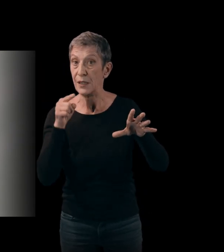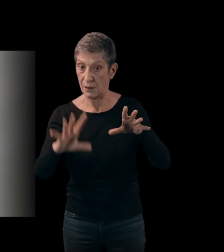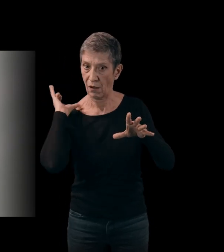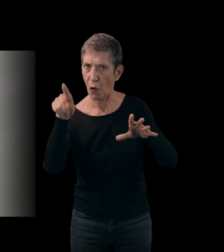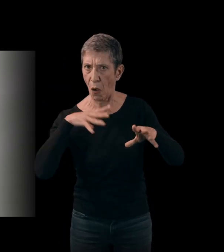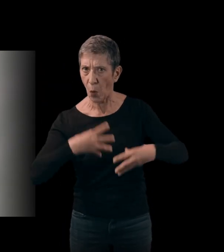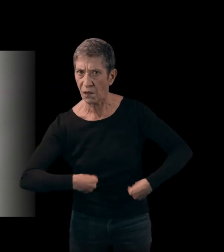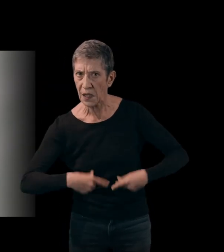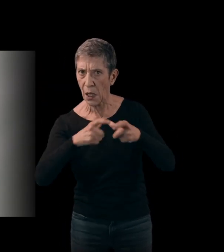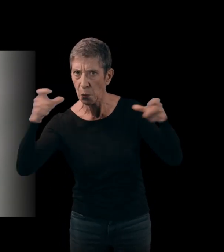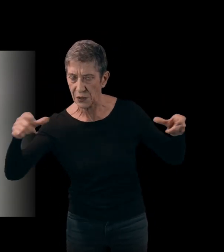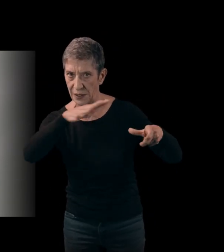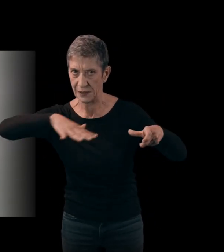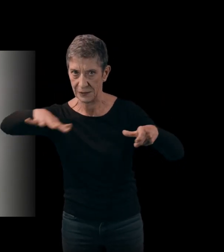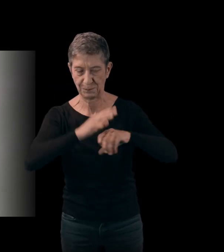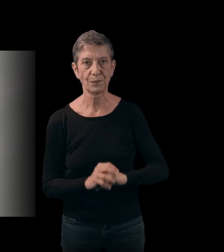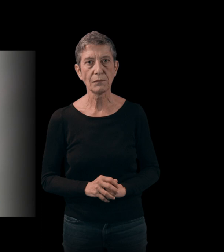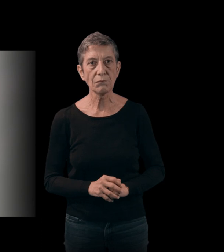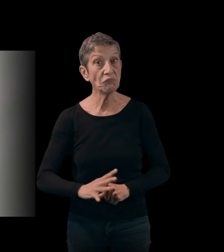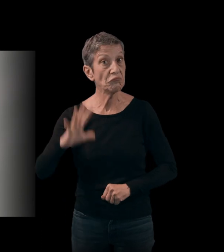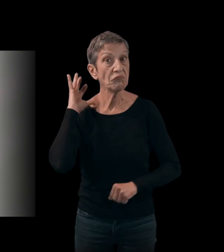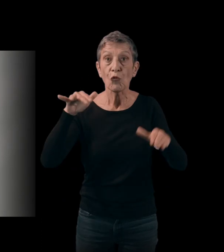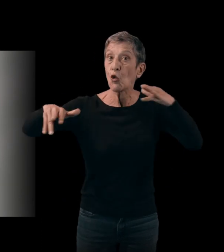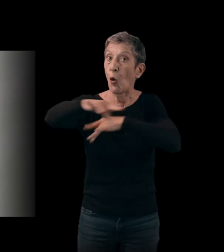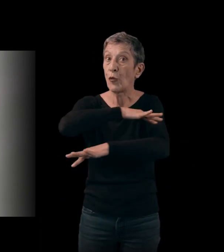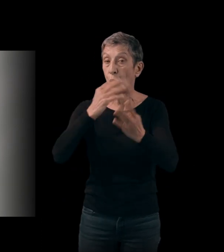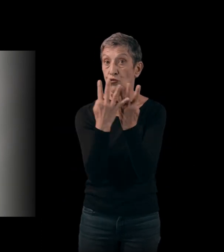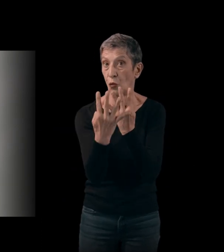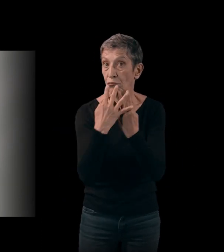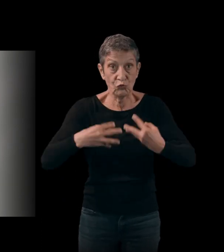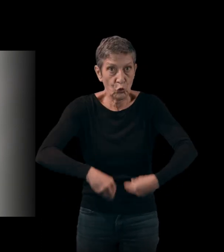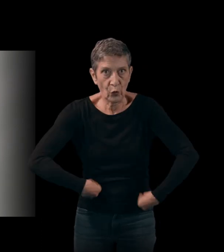L’ambiance était champêtre, l’atmosphère ouvrière, la vibration industrielle.